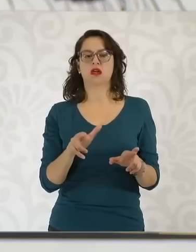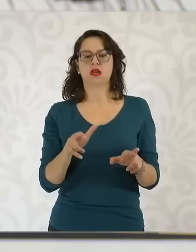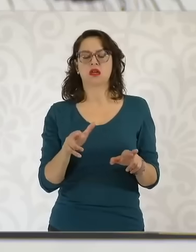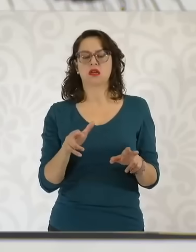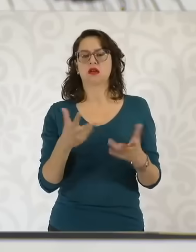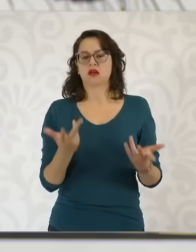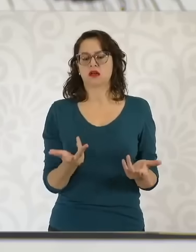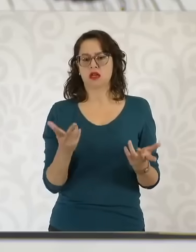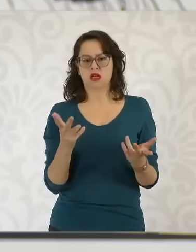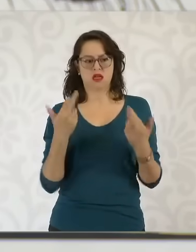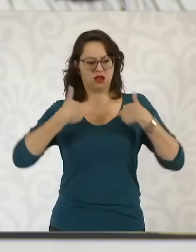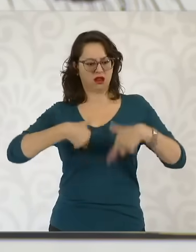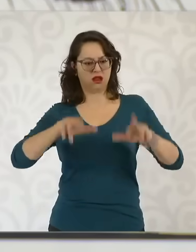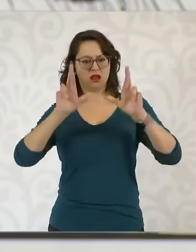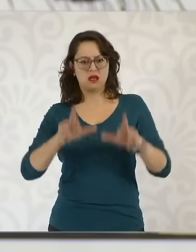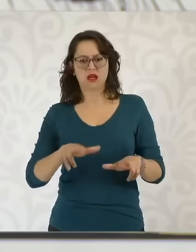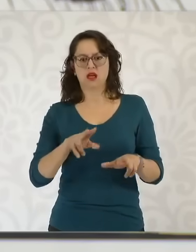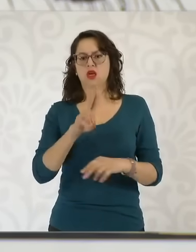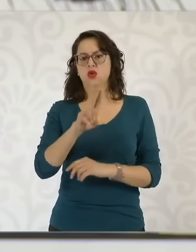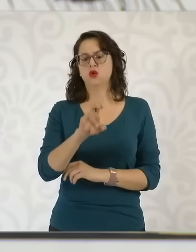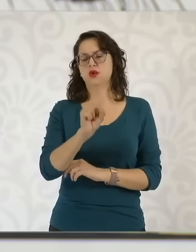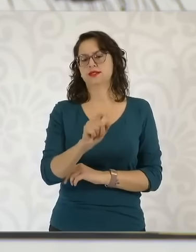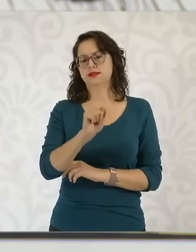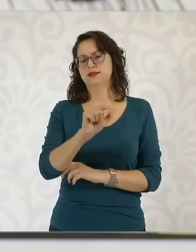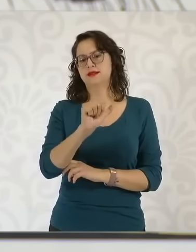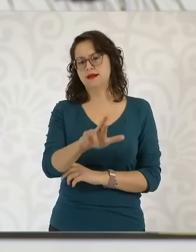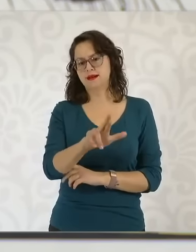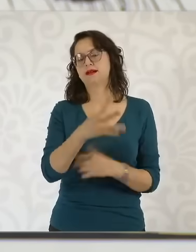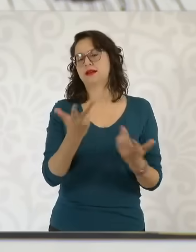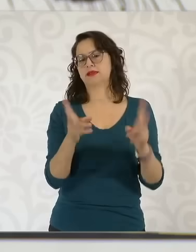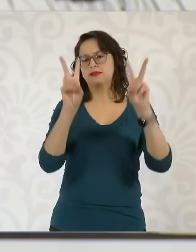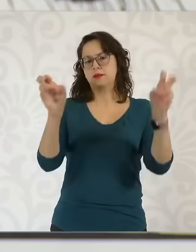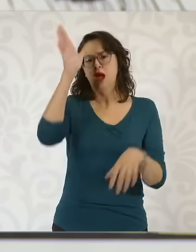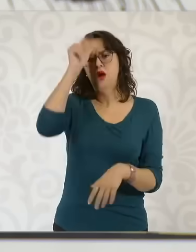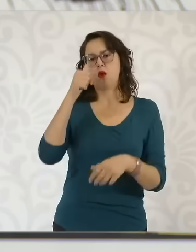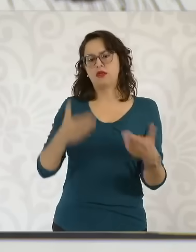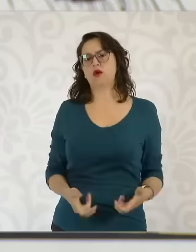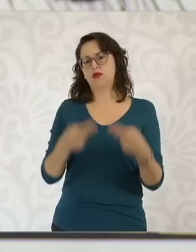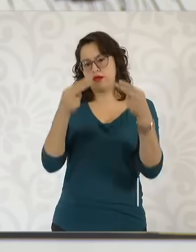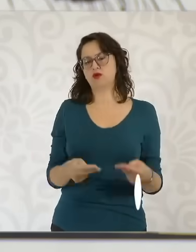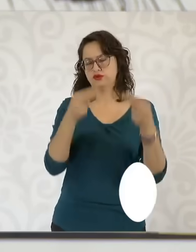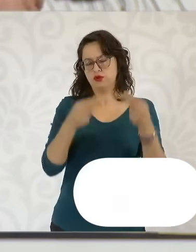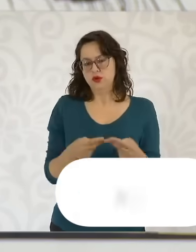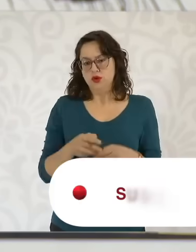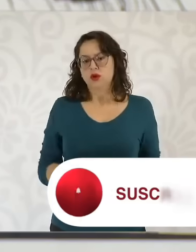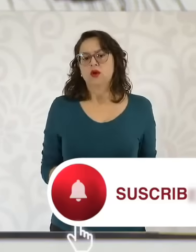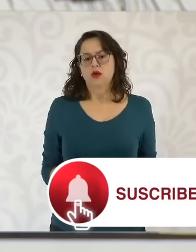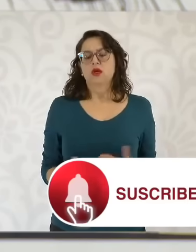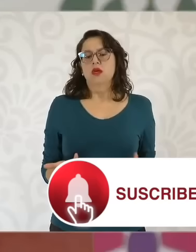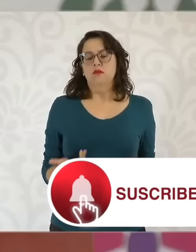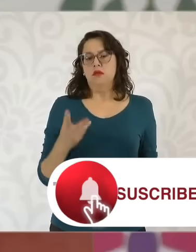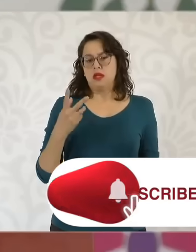que es de en inglés es USDR, que es de los tratados comerciales. E el secretario de la